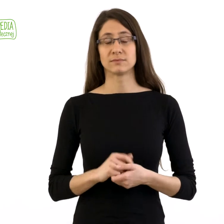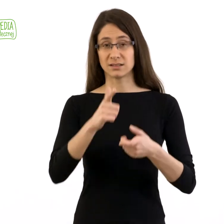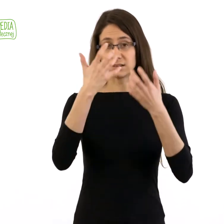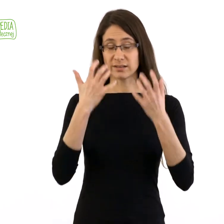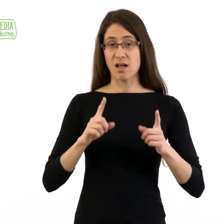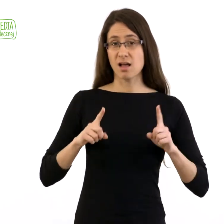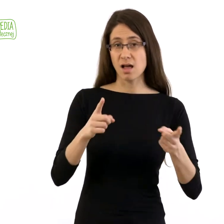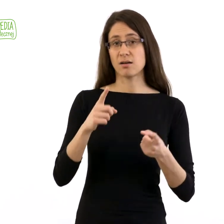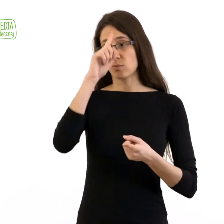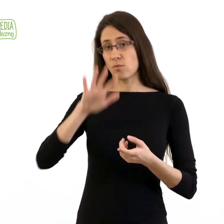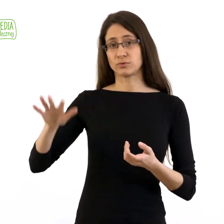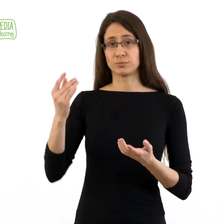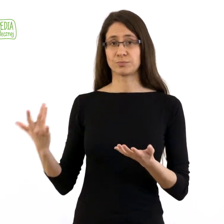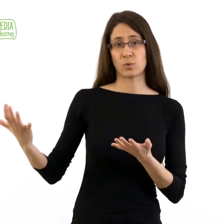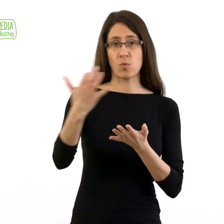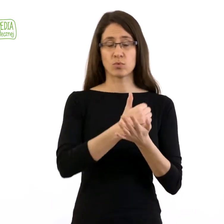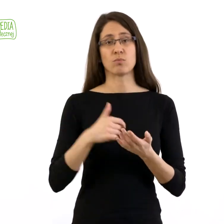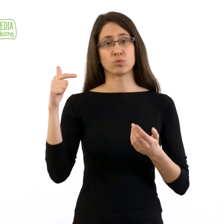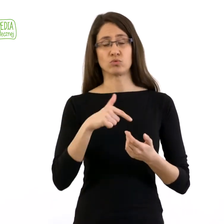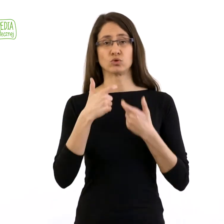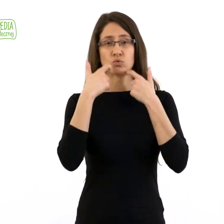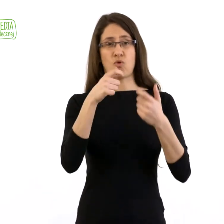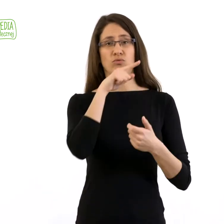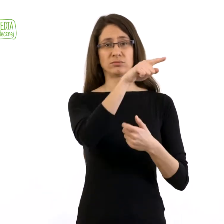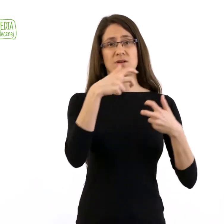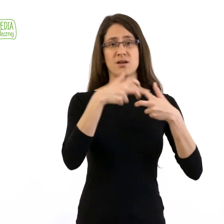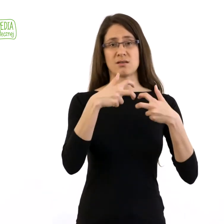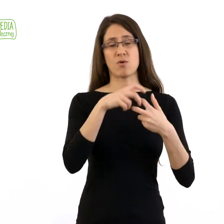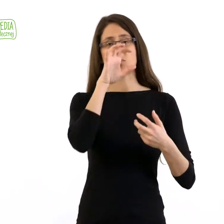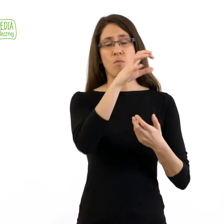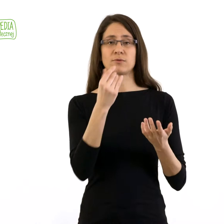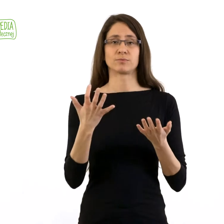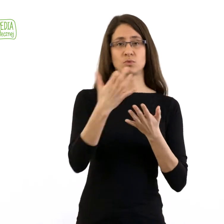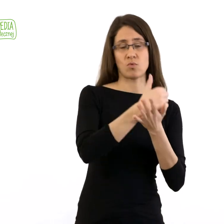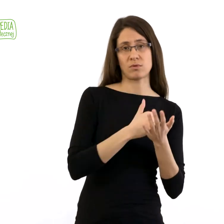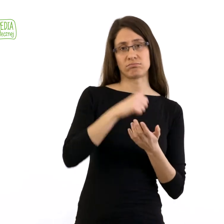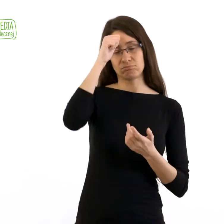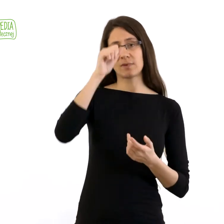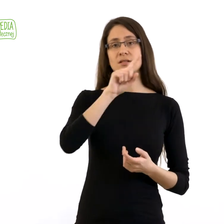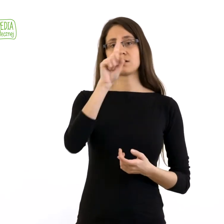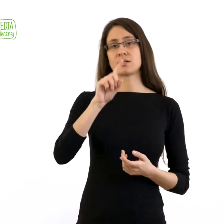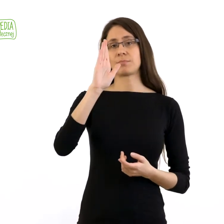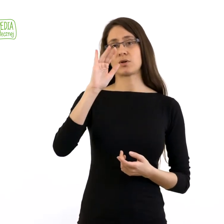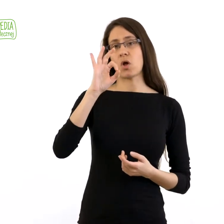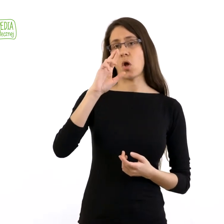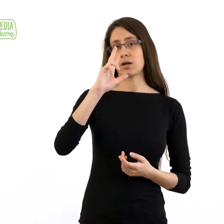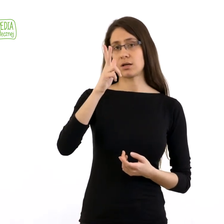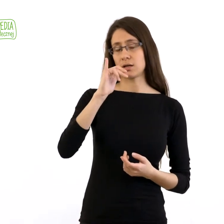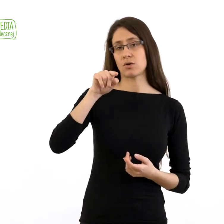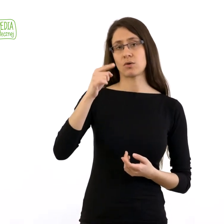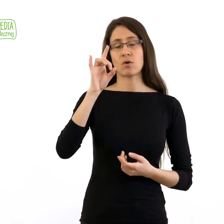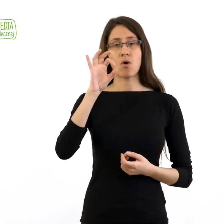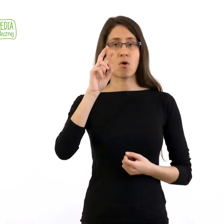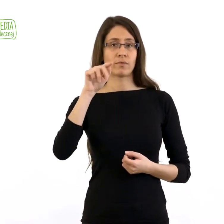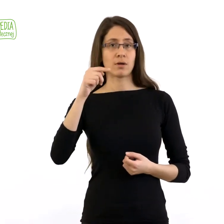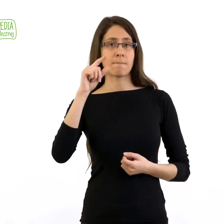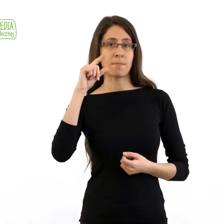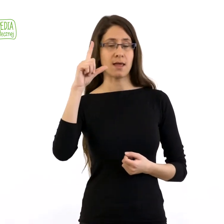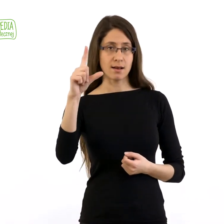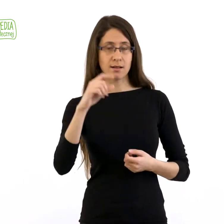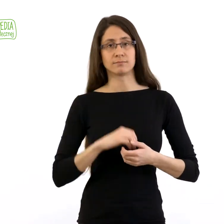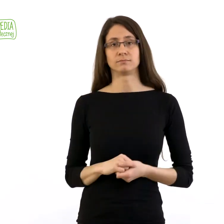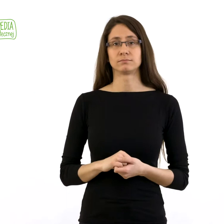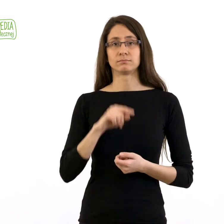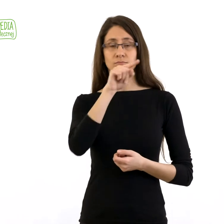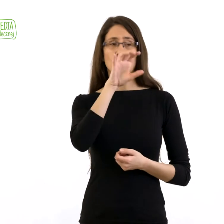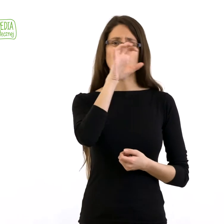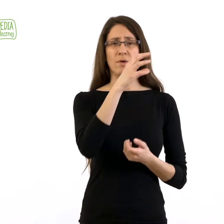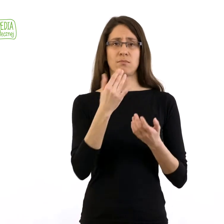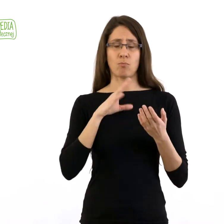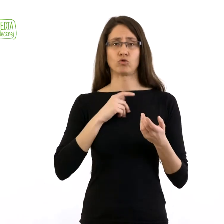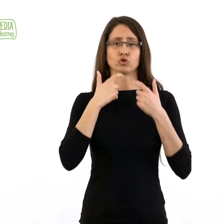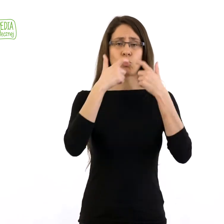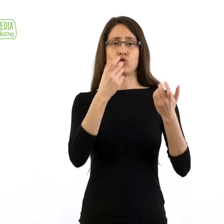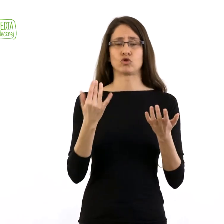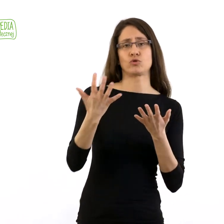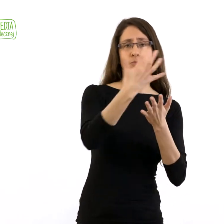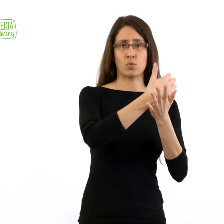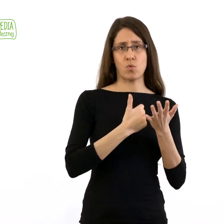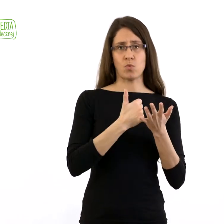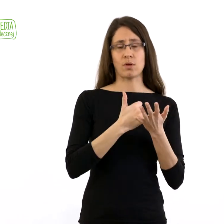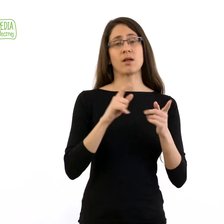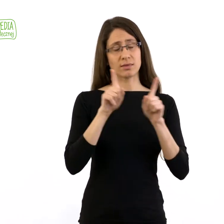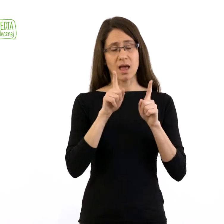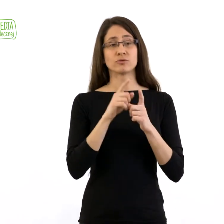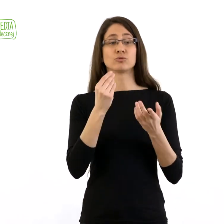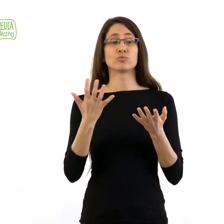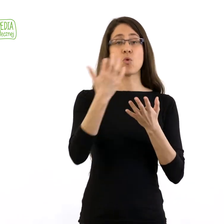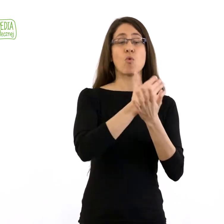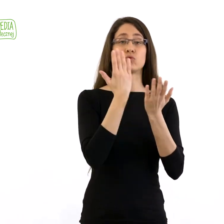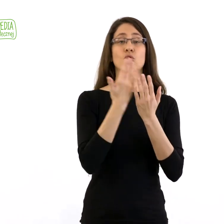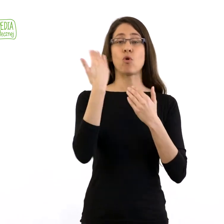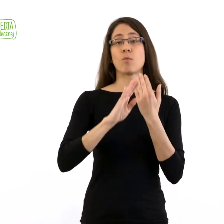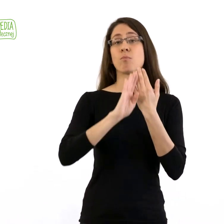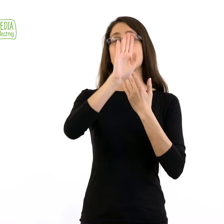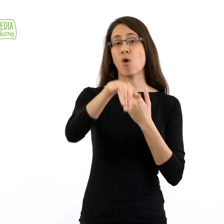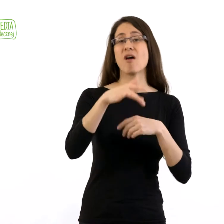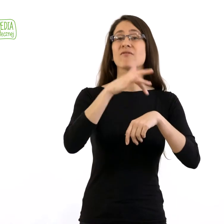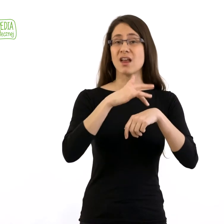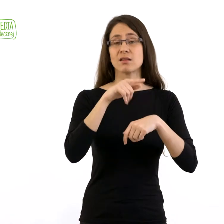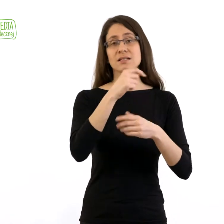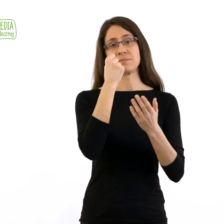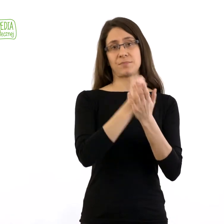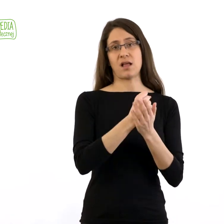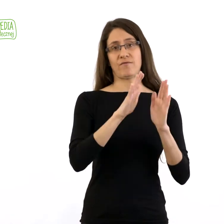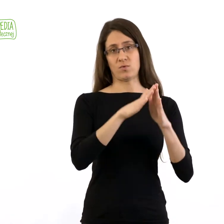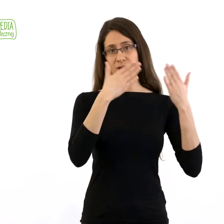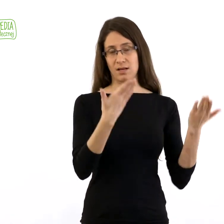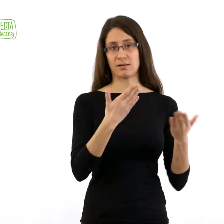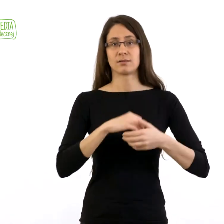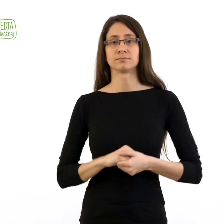Aby zorganizować zbiórkę publiczną, należy ją zgłosić na portalu www.zbiorki.gov.pl, który służy zgłaszaniu zbiórek i sprawozdawaniu ich wyników.